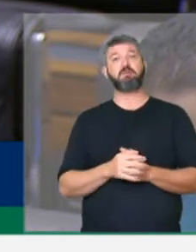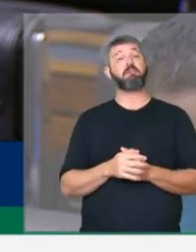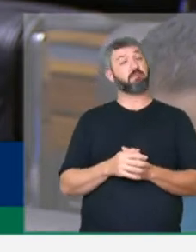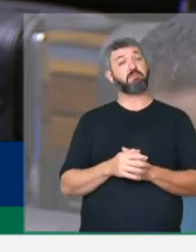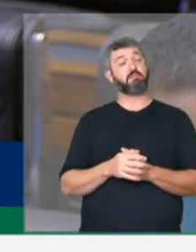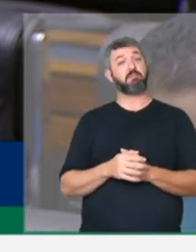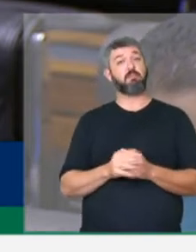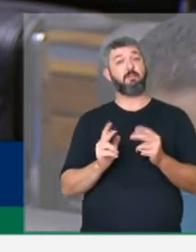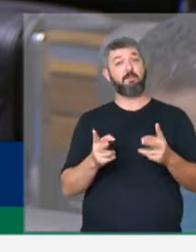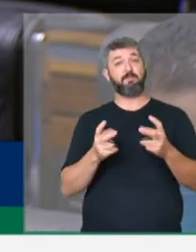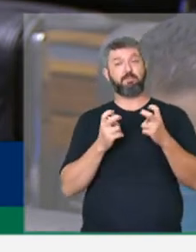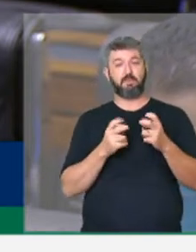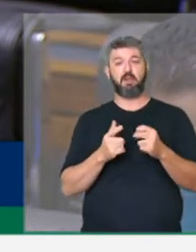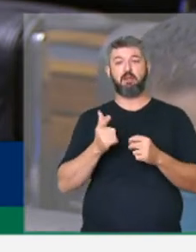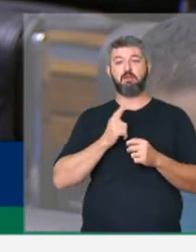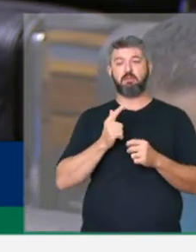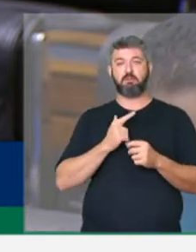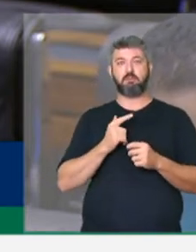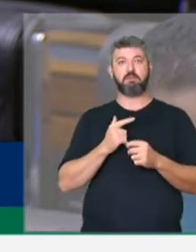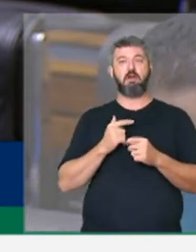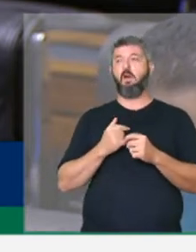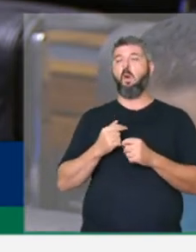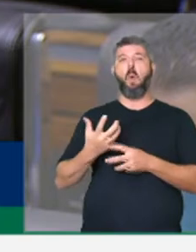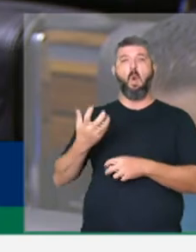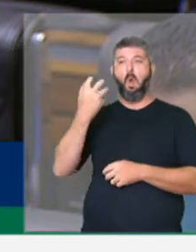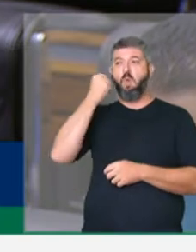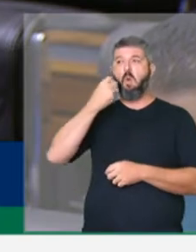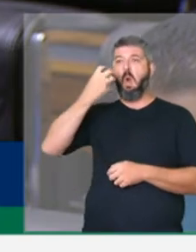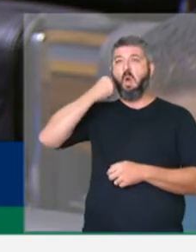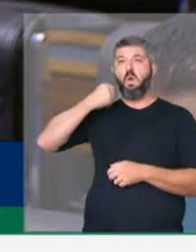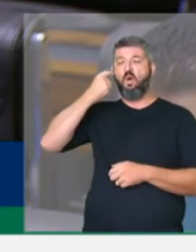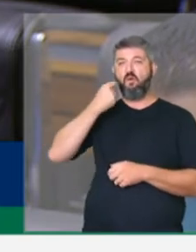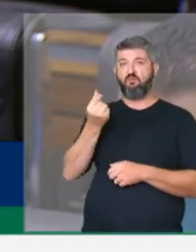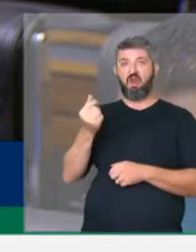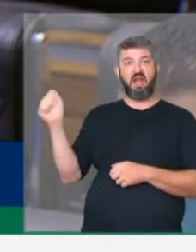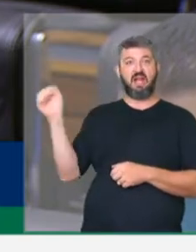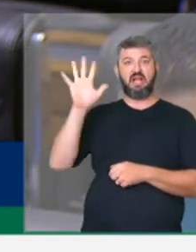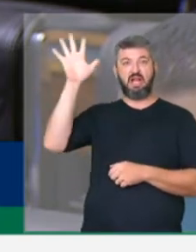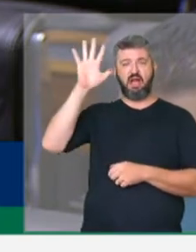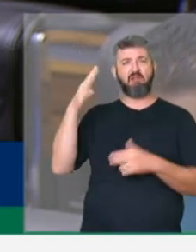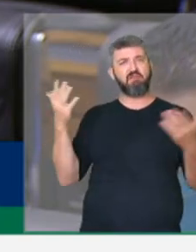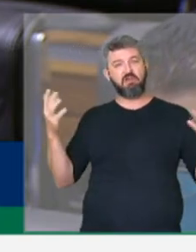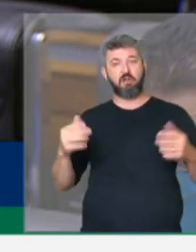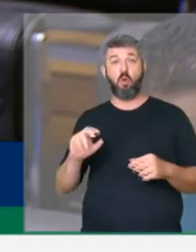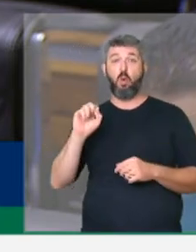EMPRESAS PRA GERAR EMPREGO-- [INTERRUPÇÃO NO ÁUDIO] [PRESIDENTE]: ÚLTIMO